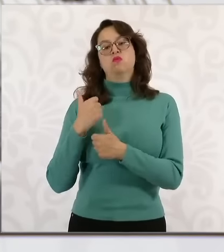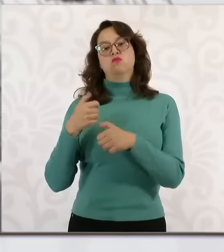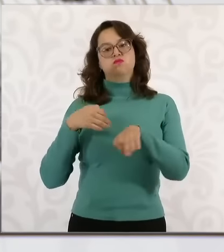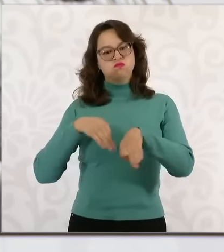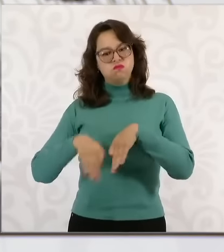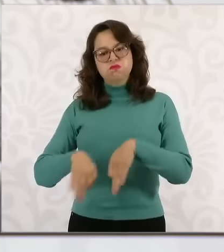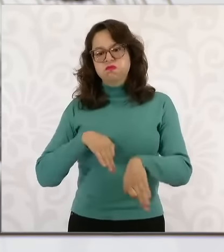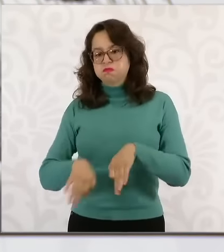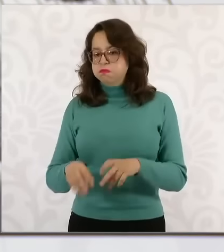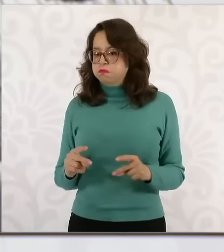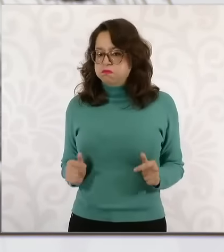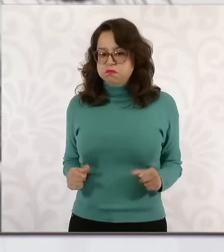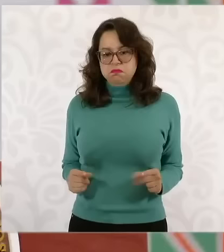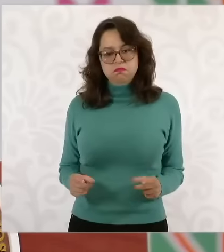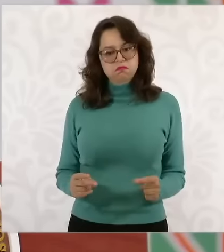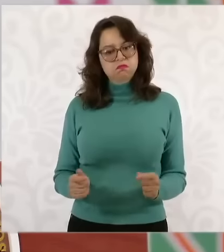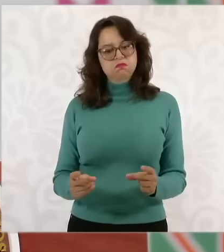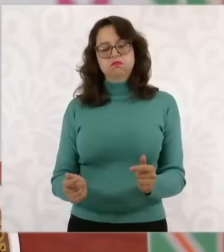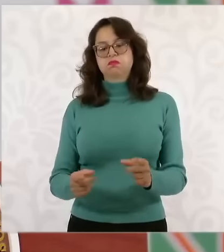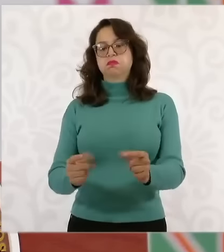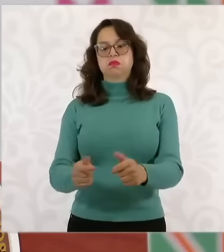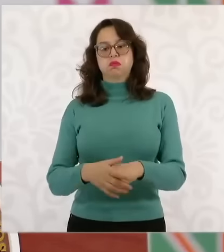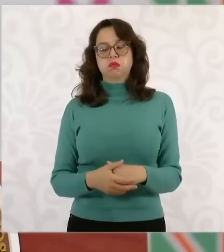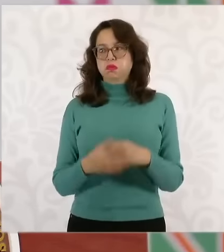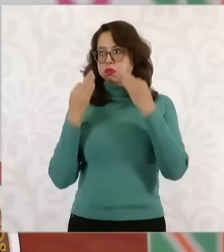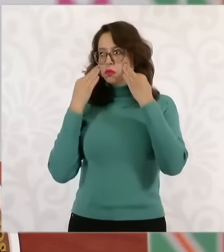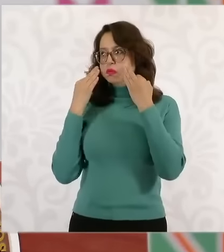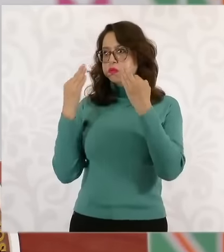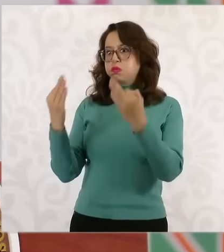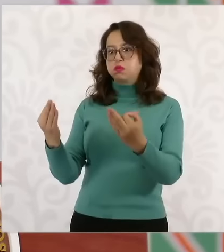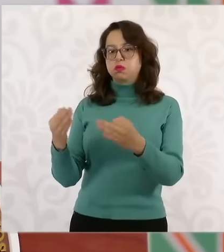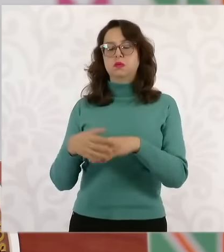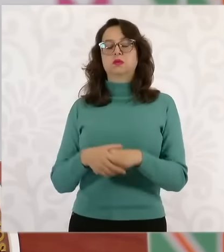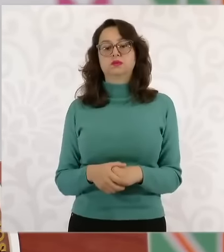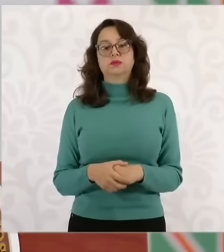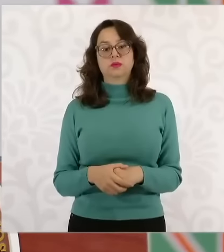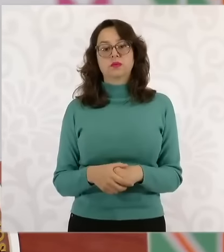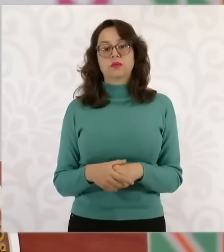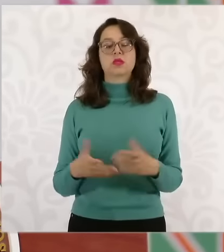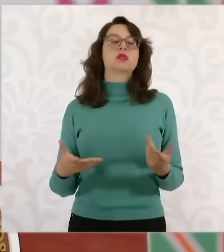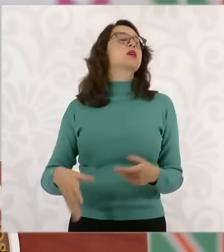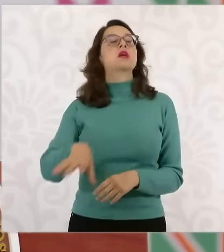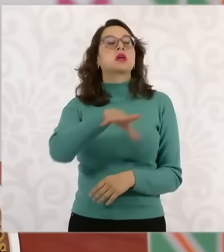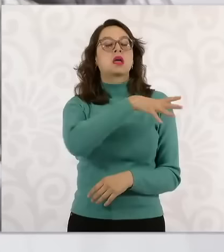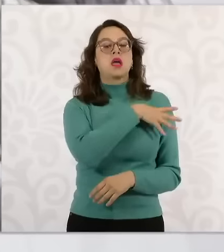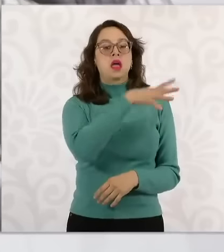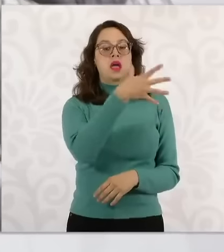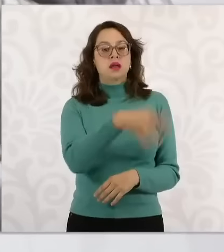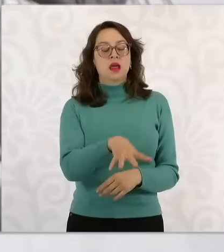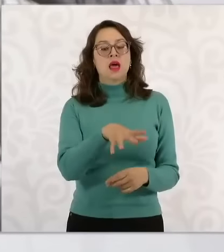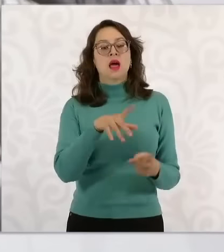que están realizando lo dije, se los dije no solamente al general y al almirante secretario,